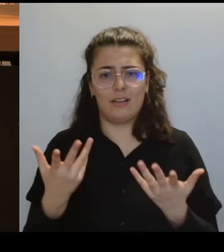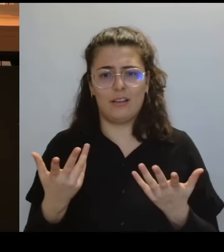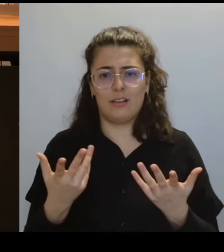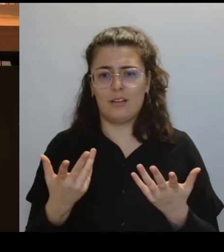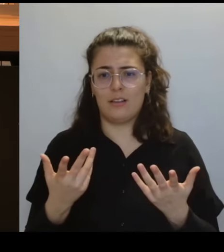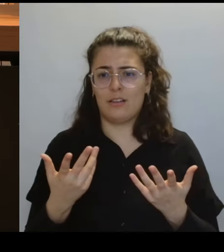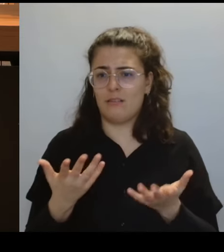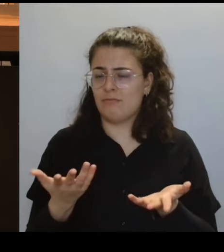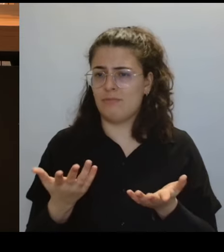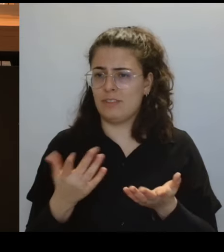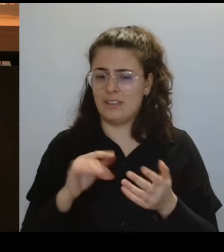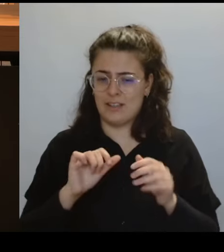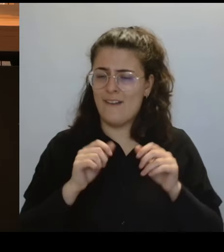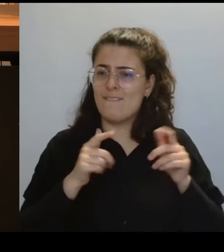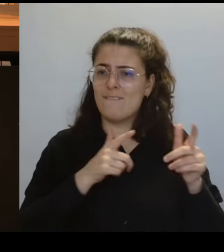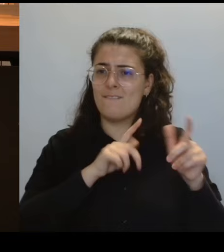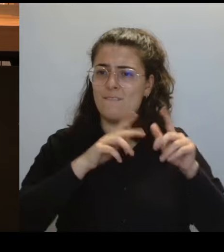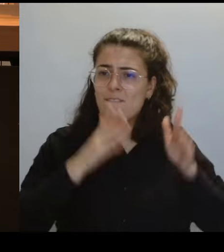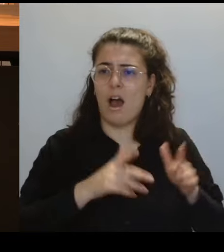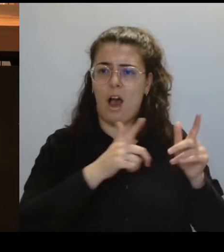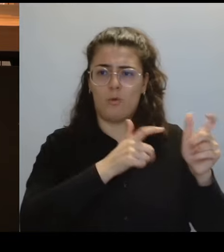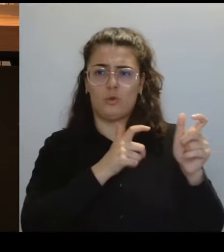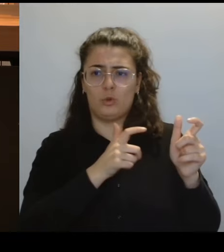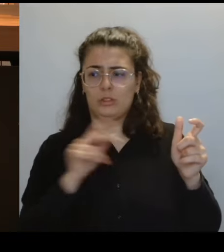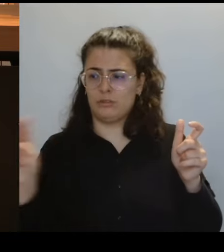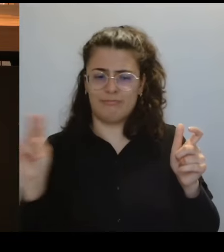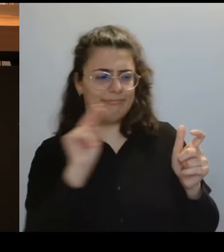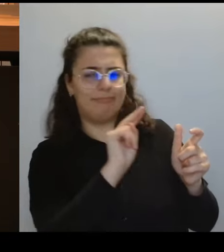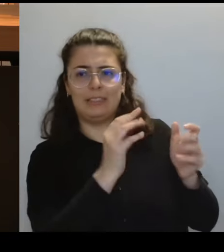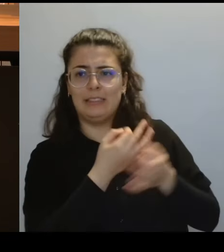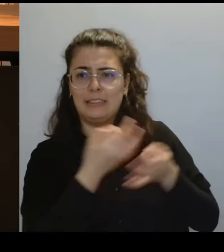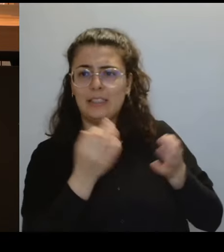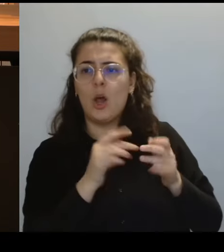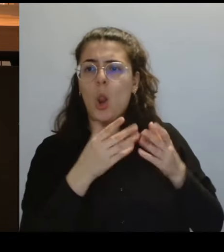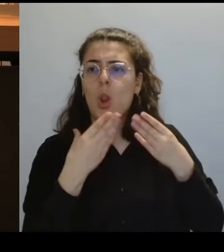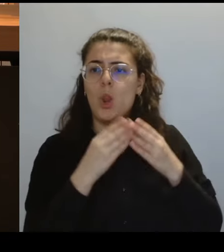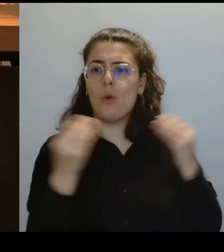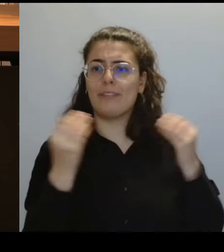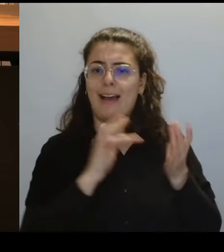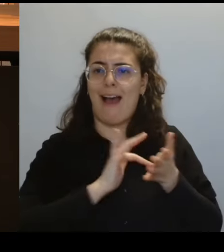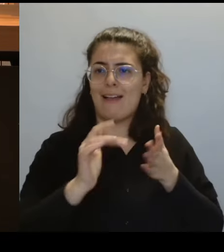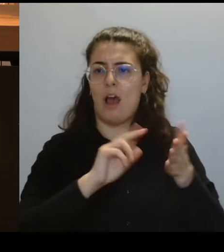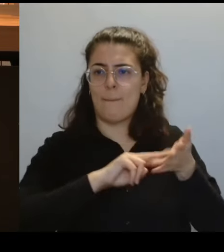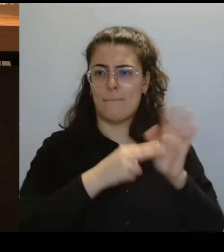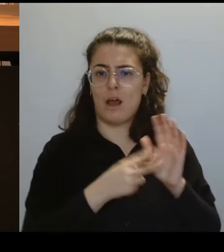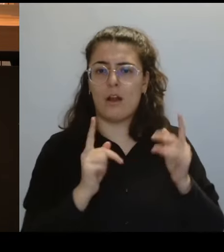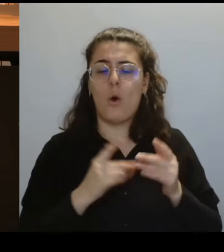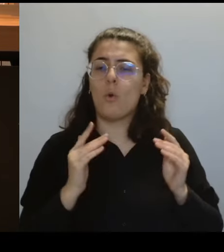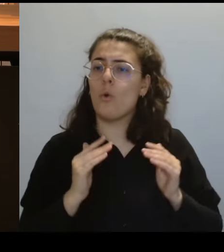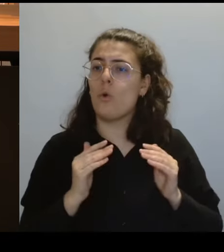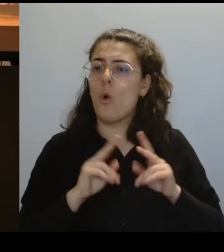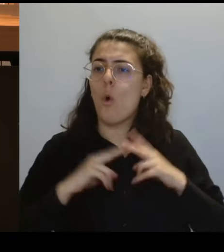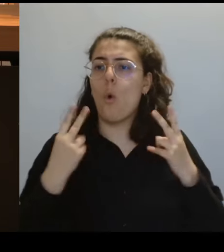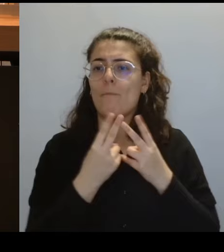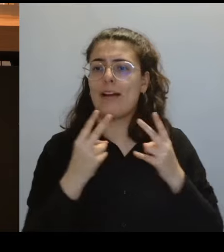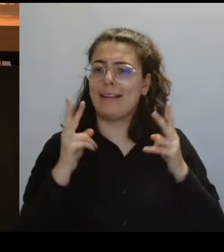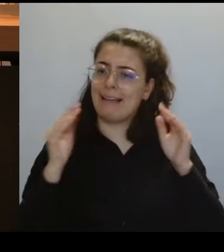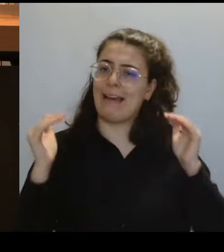über den Luftreinhalteplan zu sprechen, über den Umweltgerechtigkeitsatlas und die ganze Frage zu stellen, wie denn die